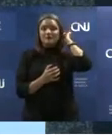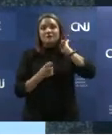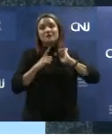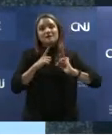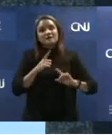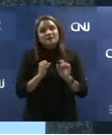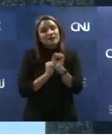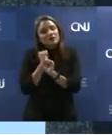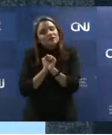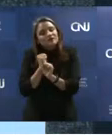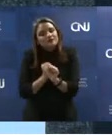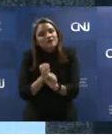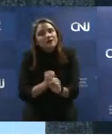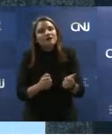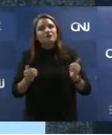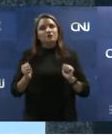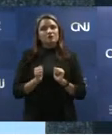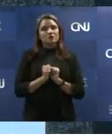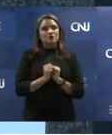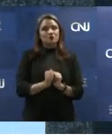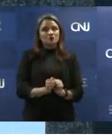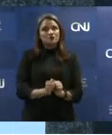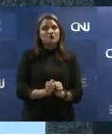com a criação de seus filhos e seus netos.